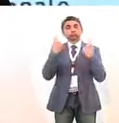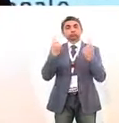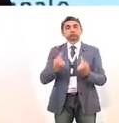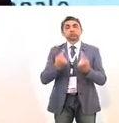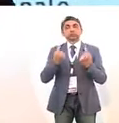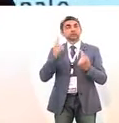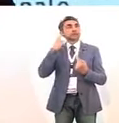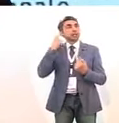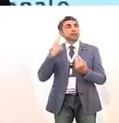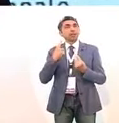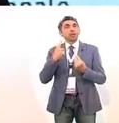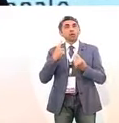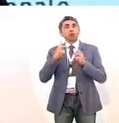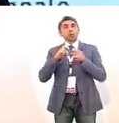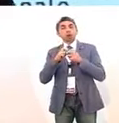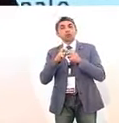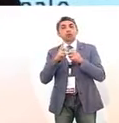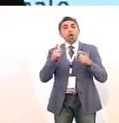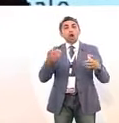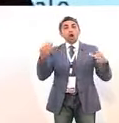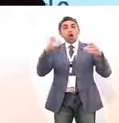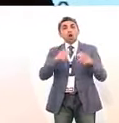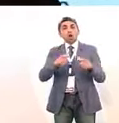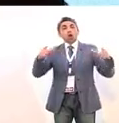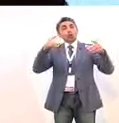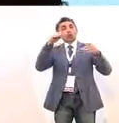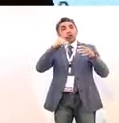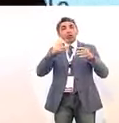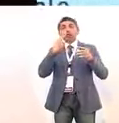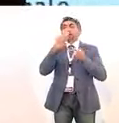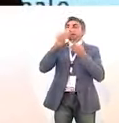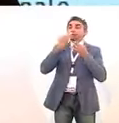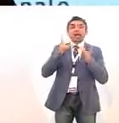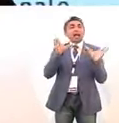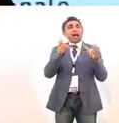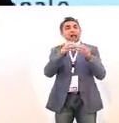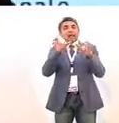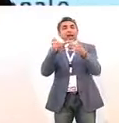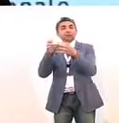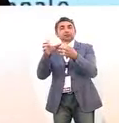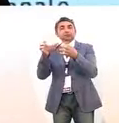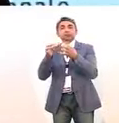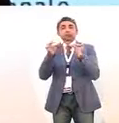sentire la parte sui contenitori più che sui contenuti. Sulle alleanze. C’è un dato